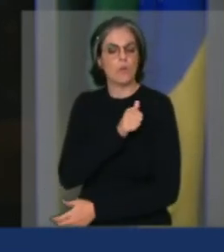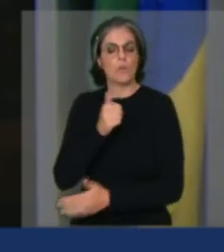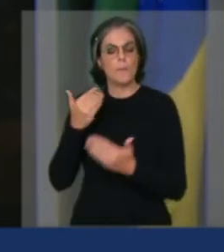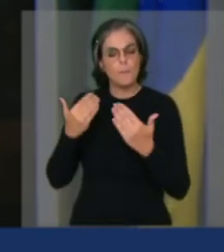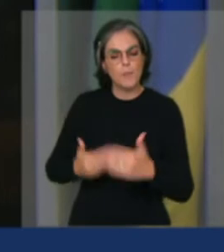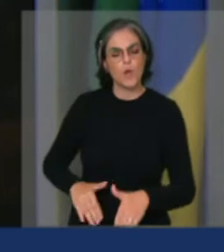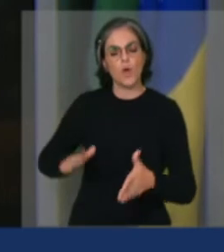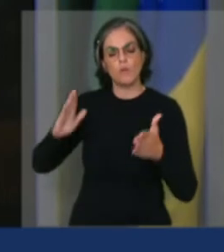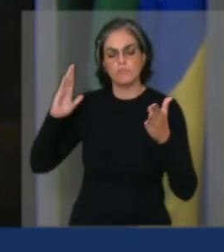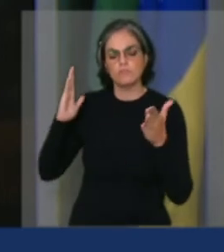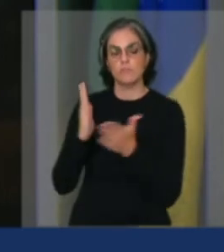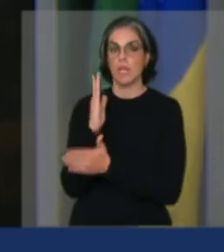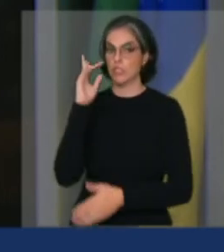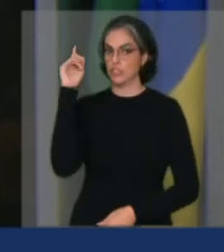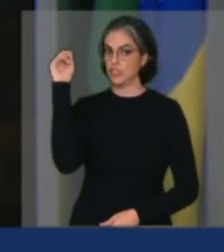CONCURSOS MAIS DIFÍCEIS DO PAÍS, VIERAM PEDIR QUE